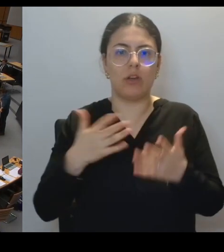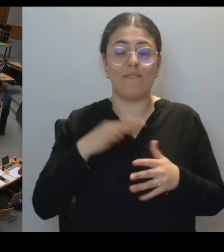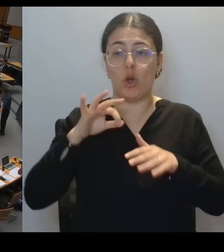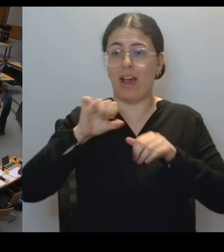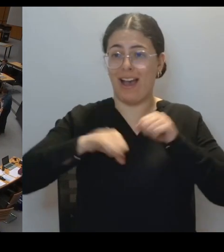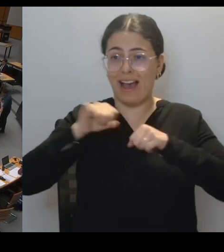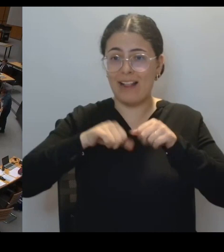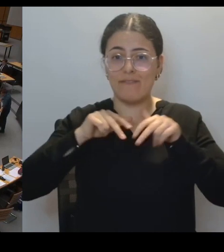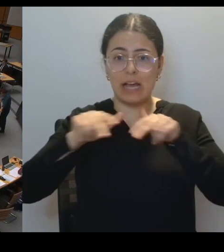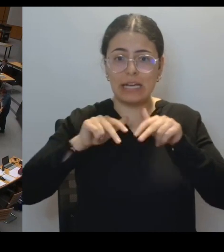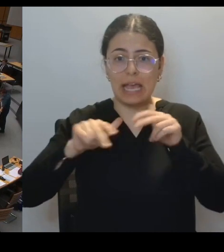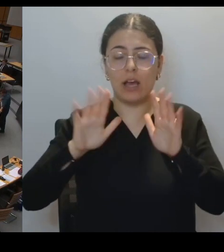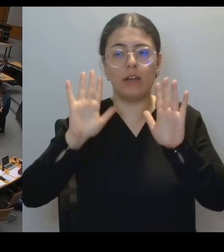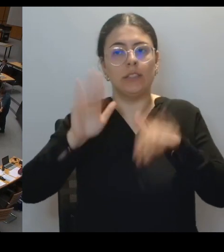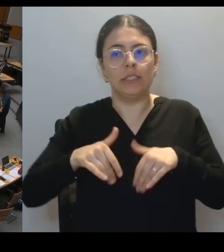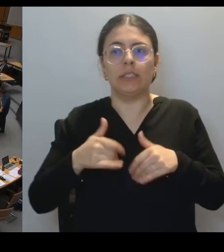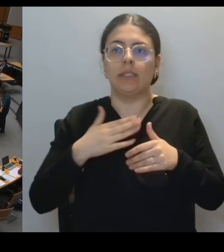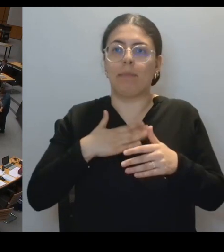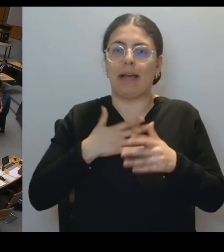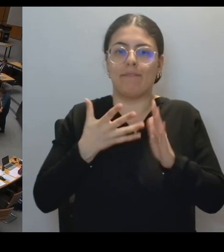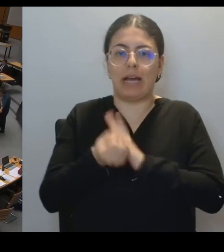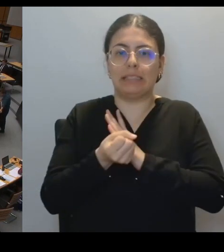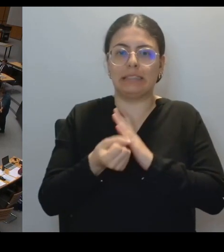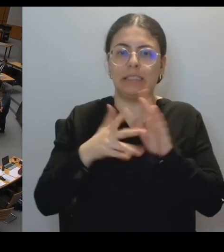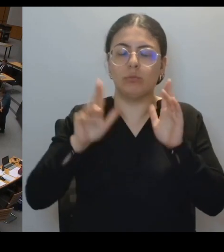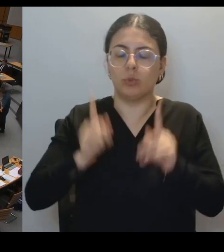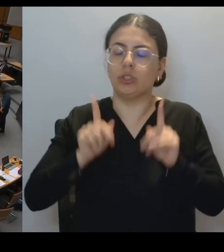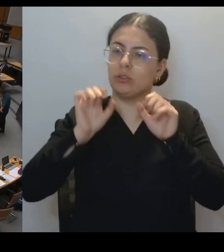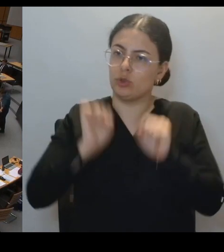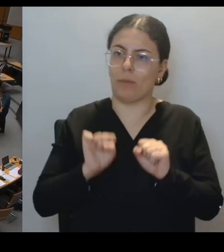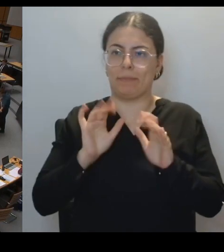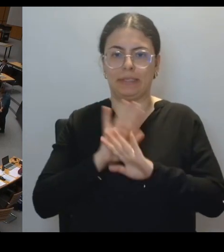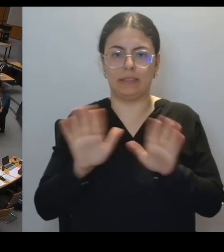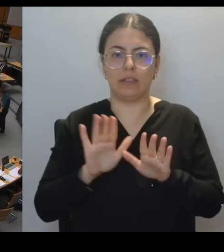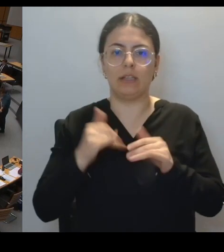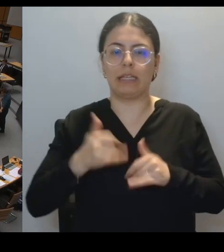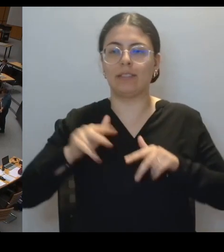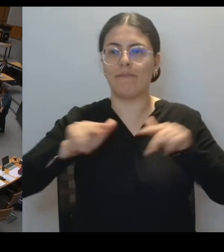Die Verkehrswende wird jedenfalls ausgebremst. Zahlreiche RadwegeProjekte wurden gestoppt, verzögert oder